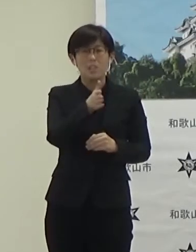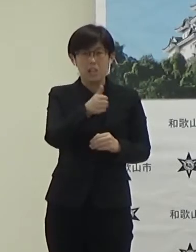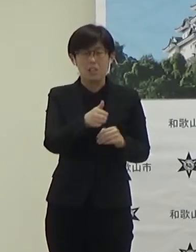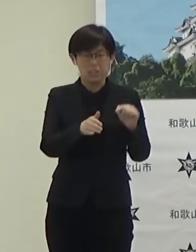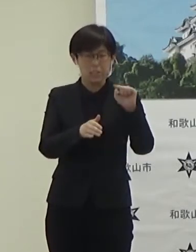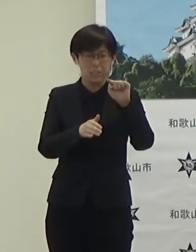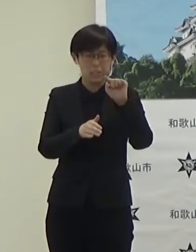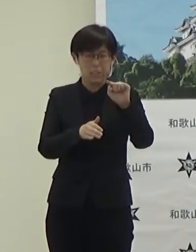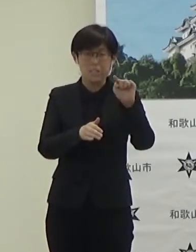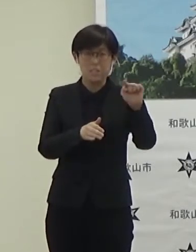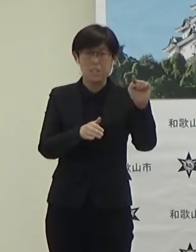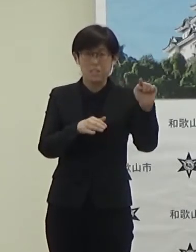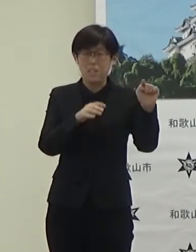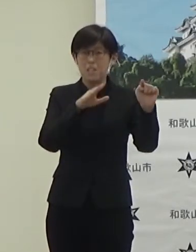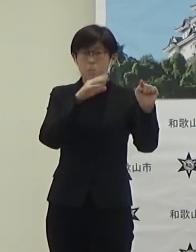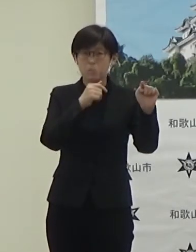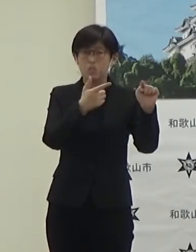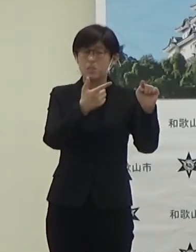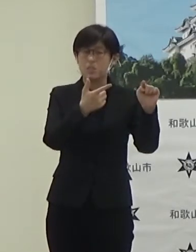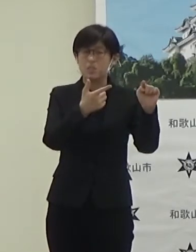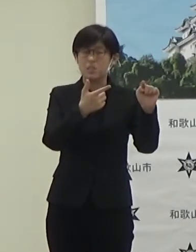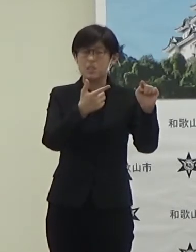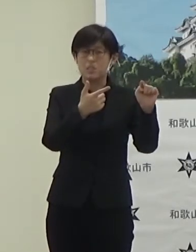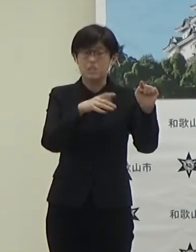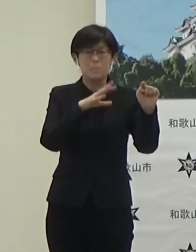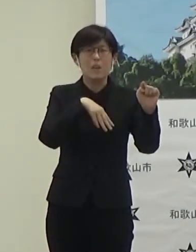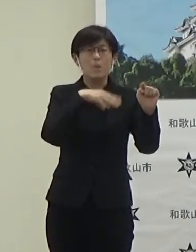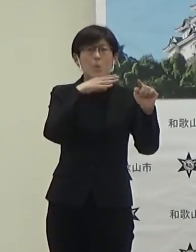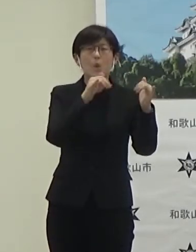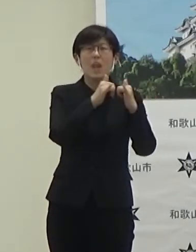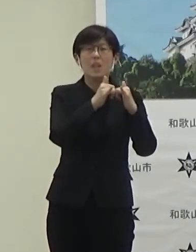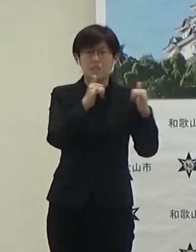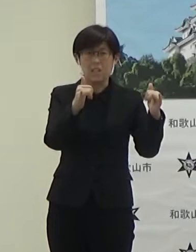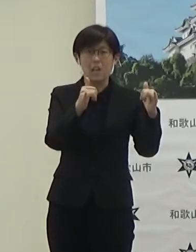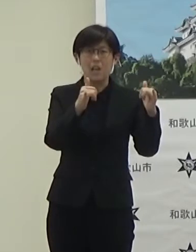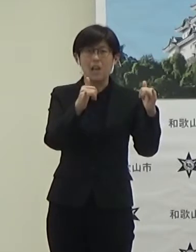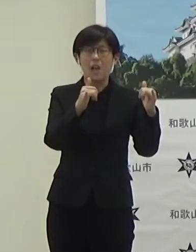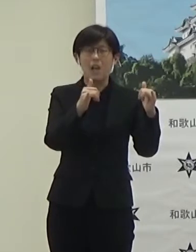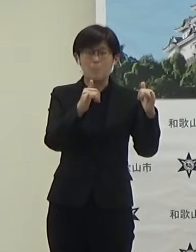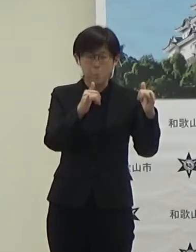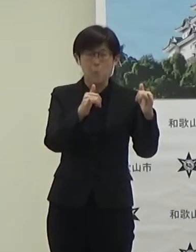それぞれ60であるとかそういう高齢の世代が増えてきてます。